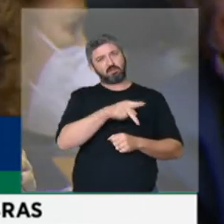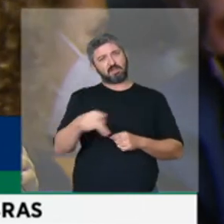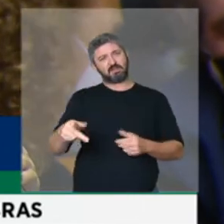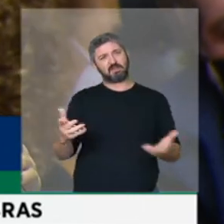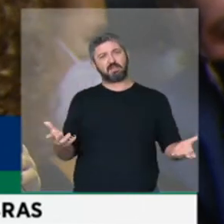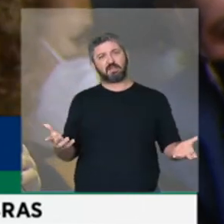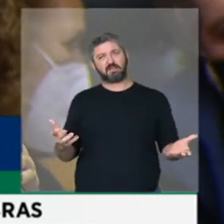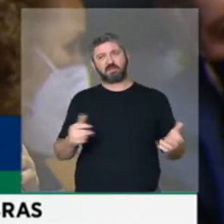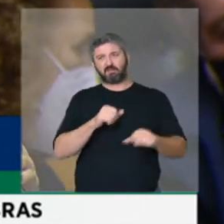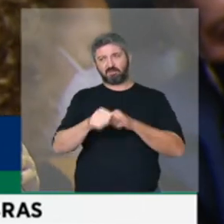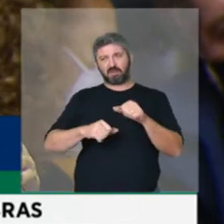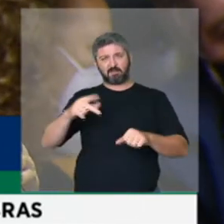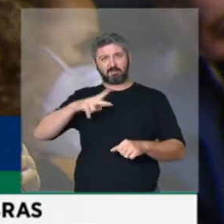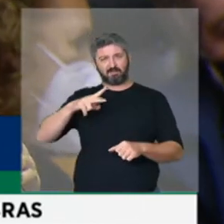PRA ESSE PAÍS A ENTREGA E A